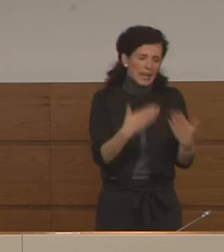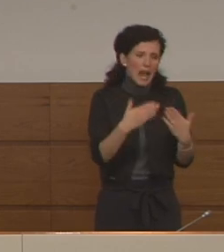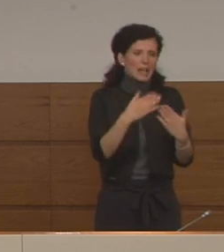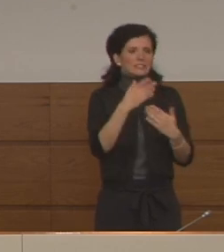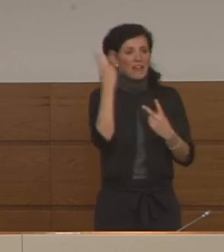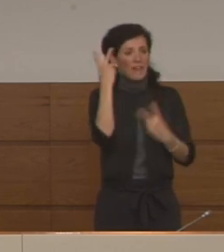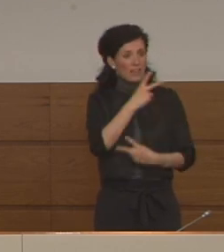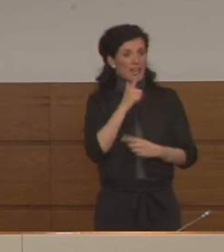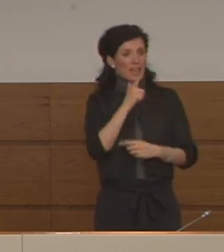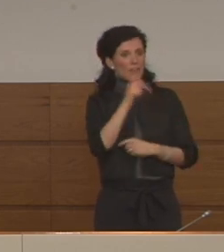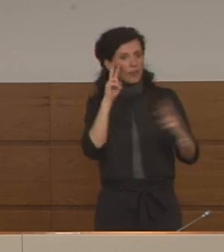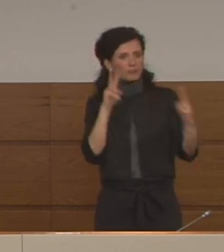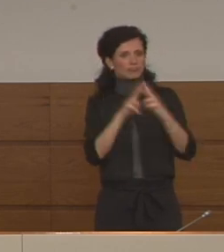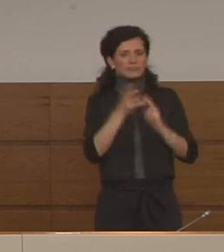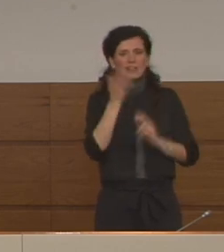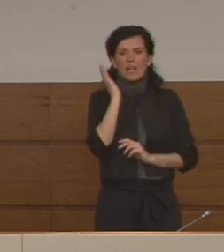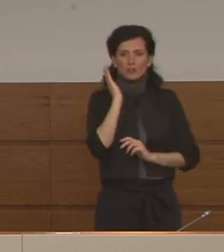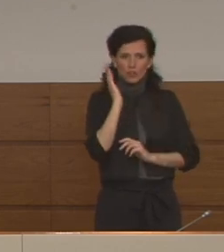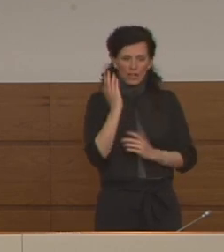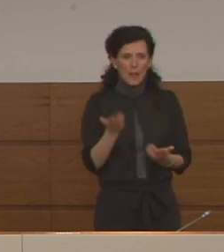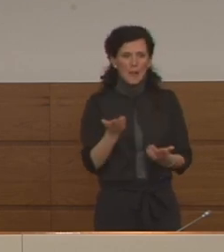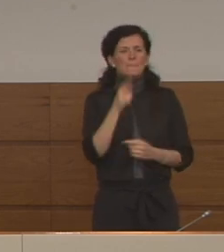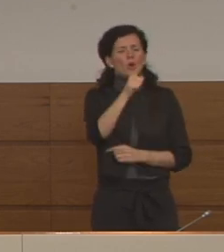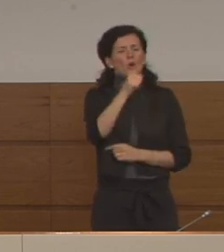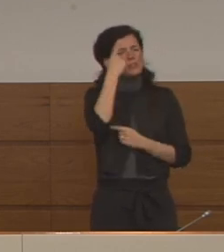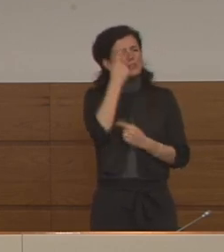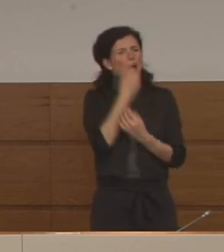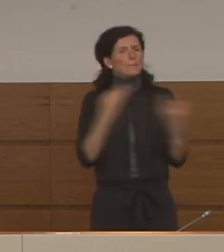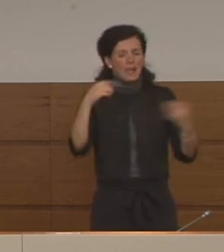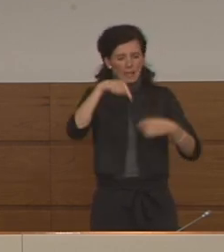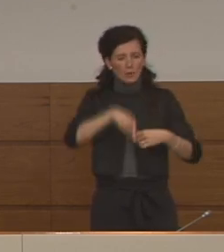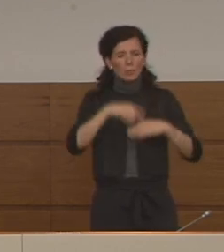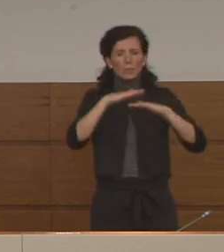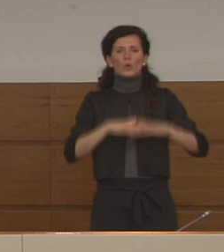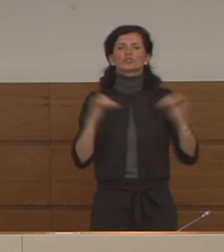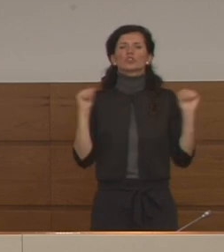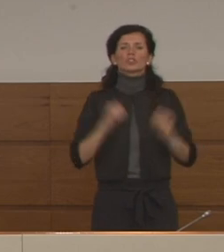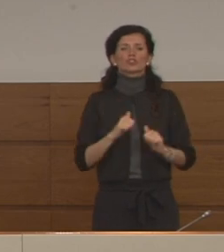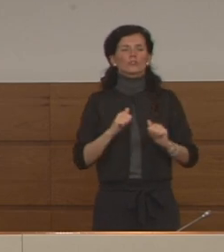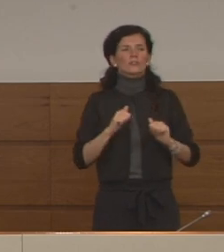nella protezione civile il tema della disabilità è un tema che